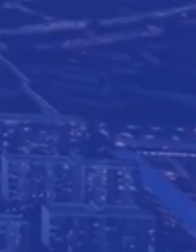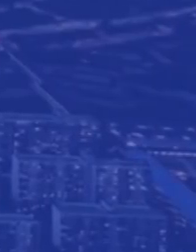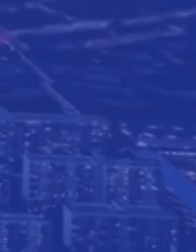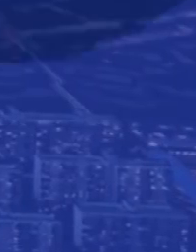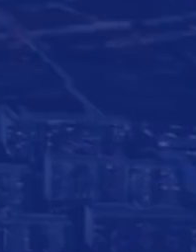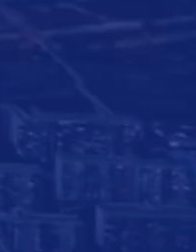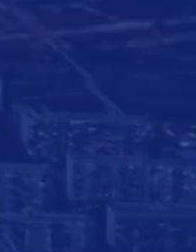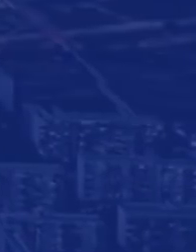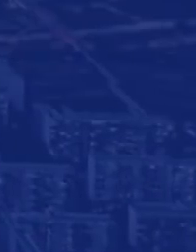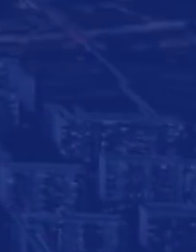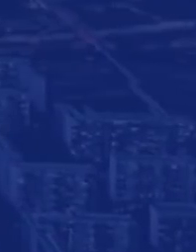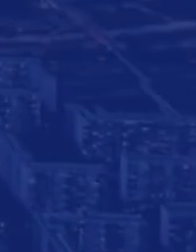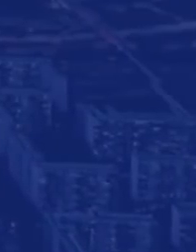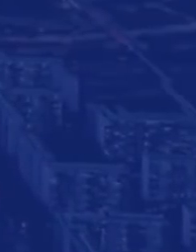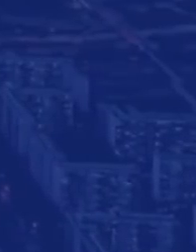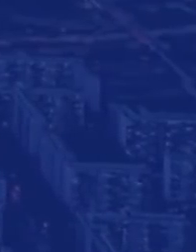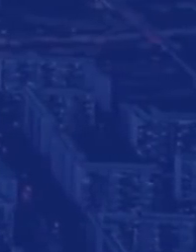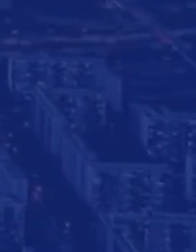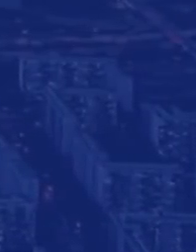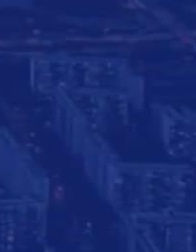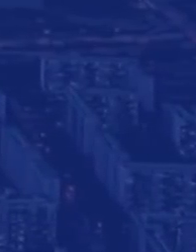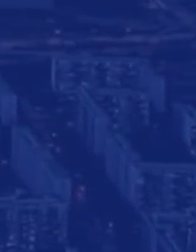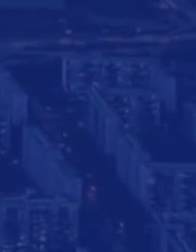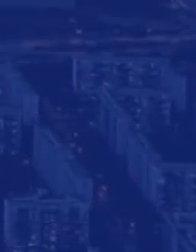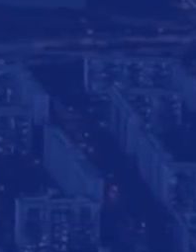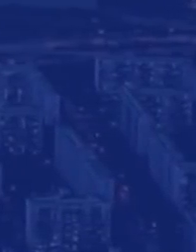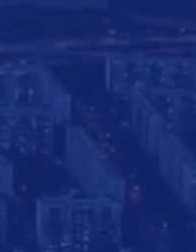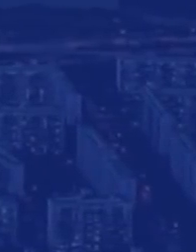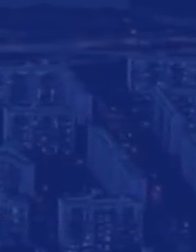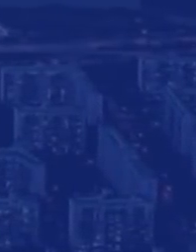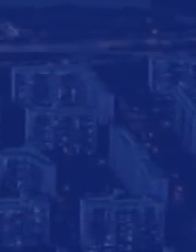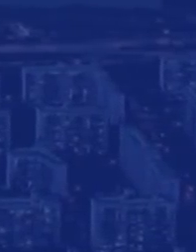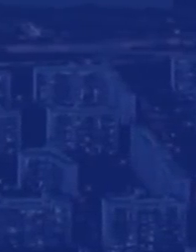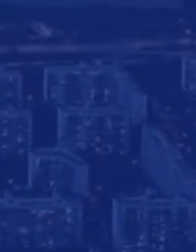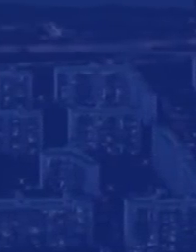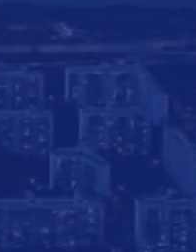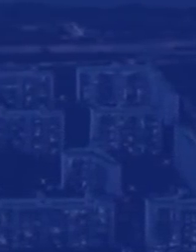(앵커) 코로나 재택치료자는 46만 9천여 명으로 한 달 전보다 20배 넘게